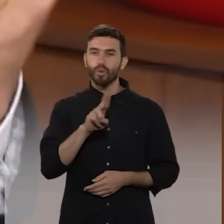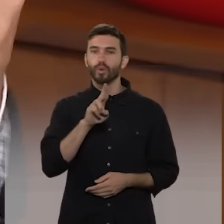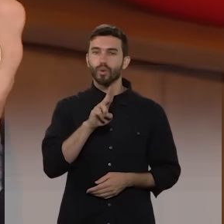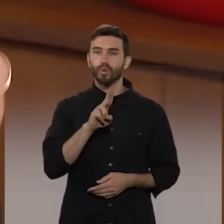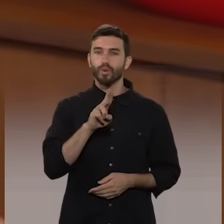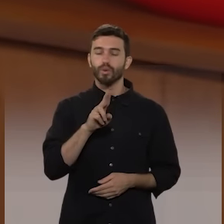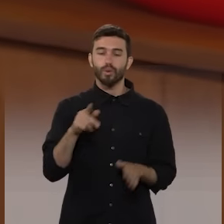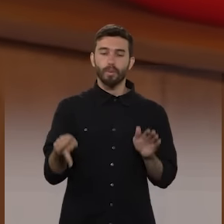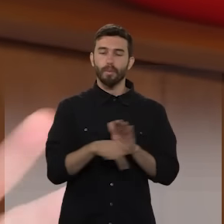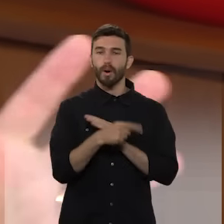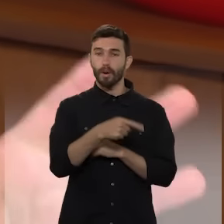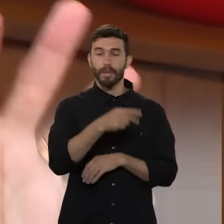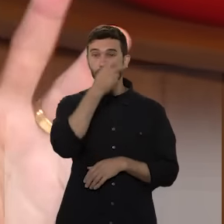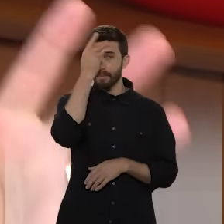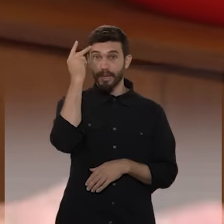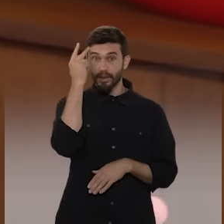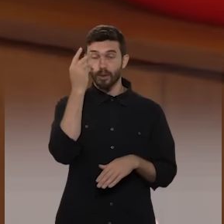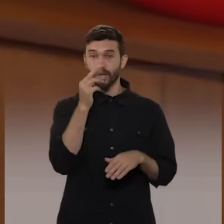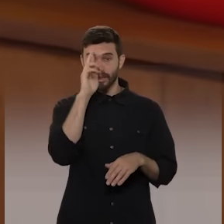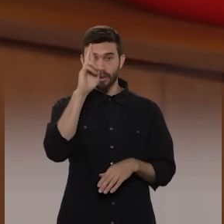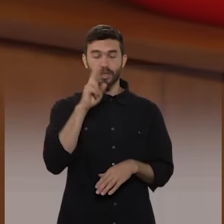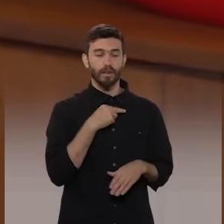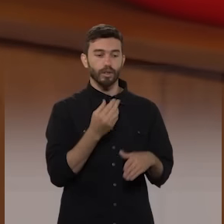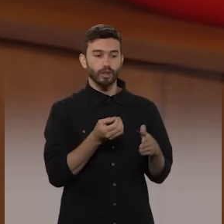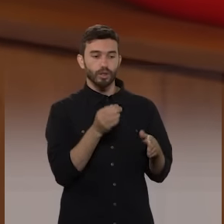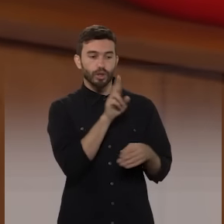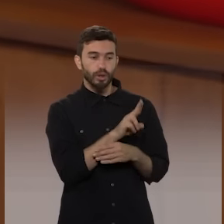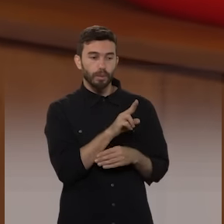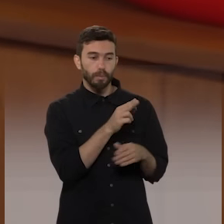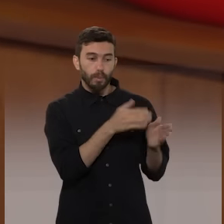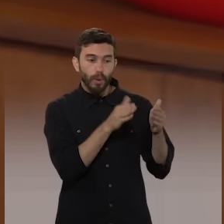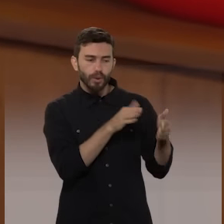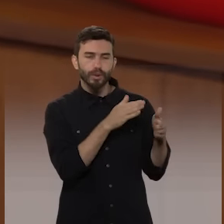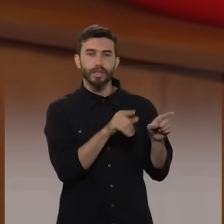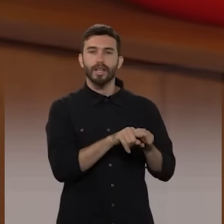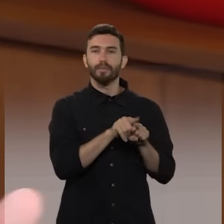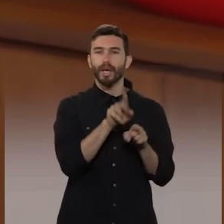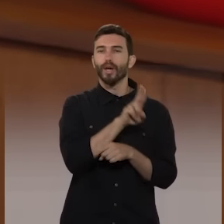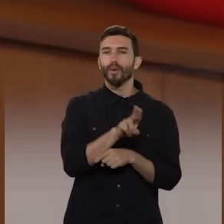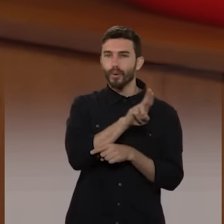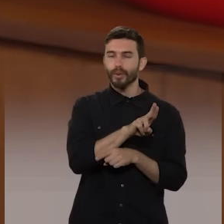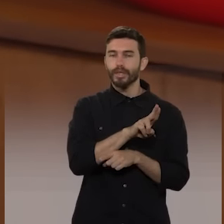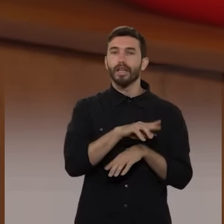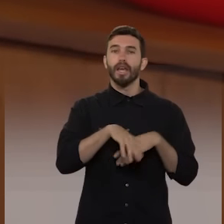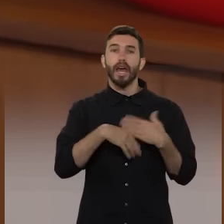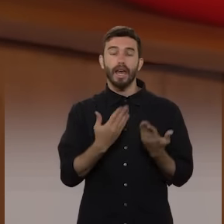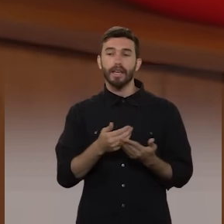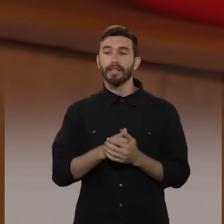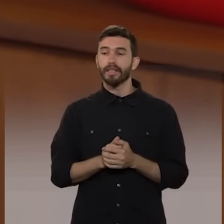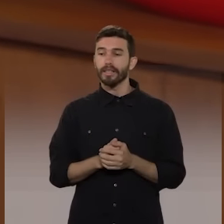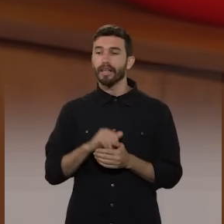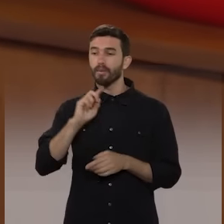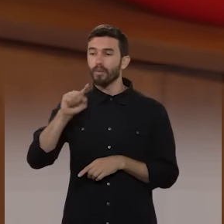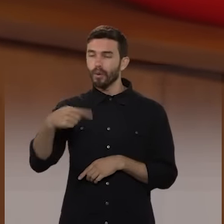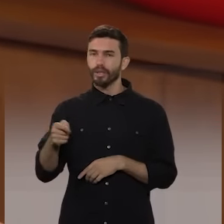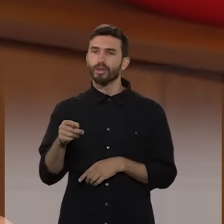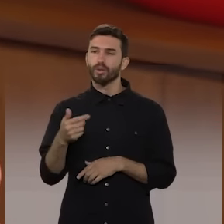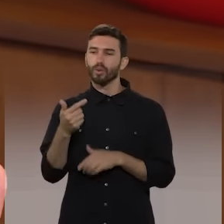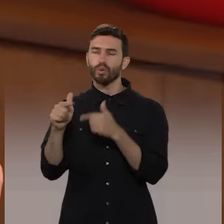ele mesmo produz. Então, sobra mais ou menos 300 mil que são comercializadas e nós enxergamos que